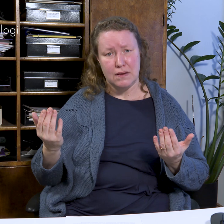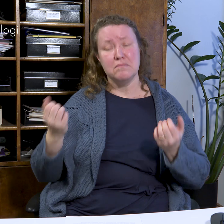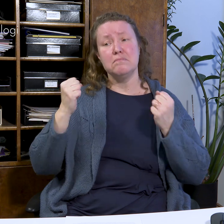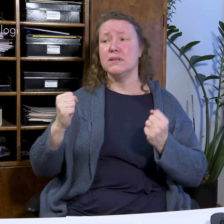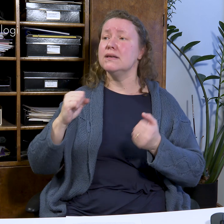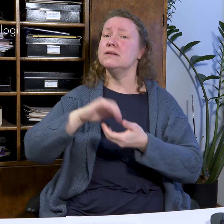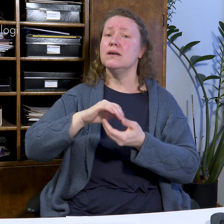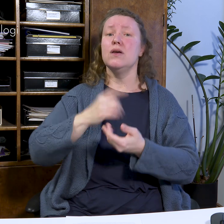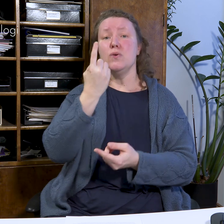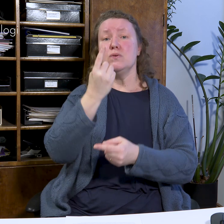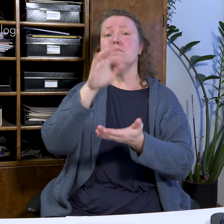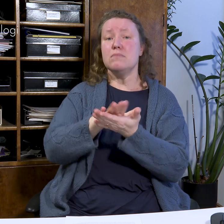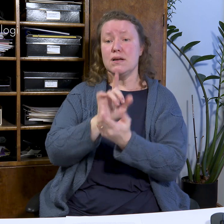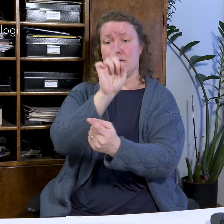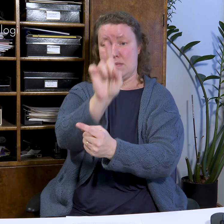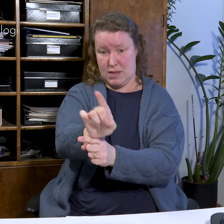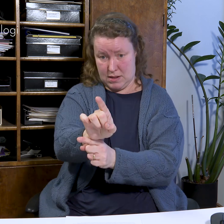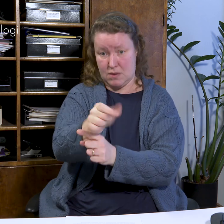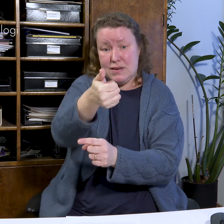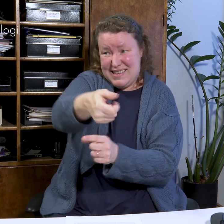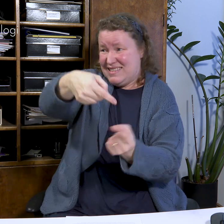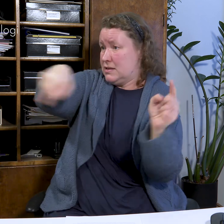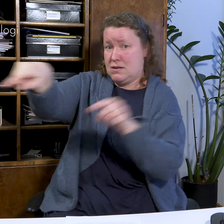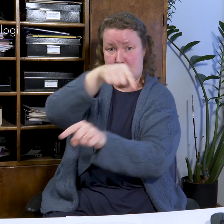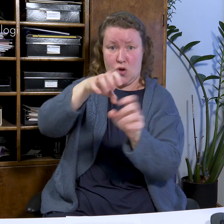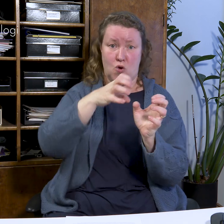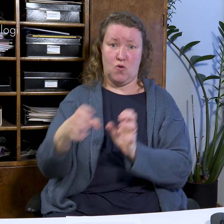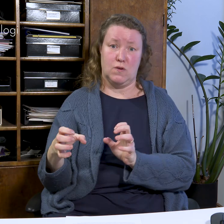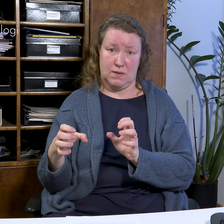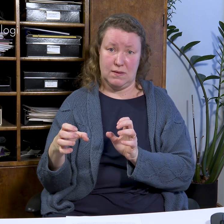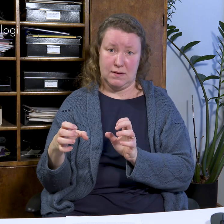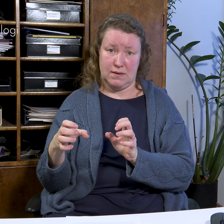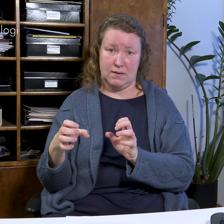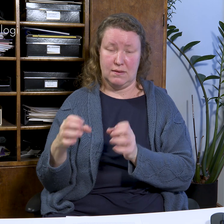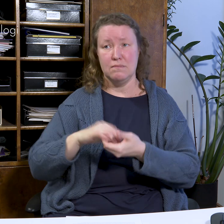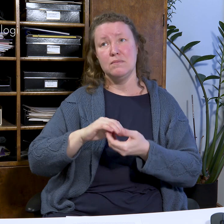Kaikki tulkin tilaamisen liittyvät asiat pitäisi voida hoitaa samasta paikasta, -